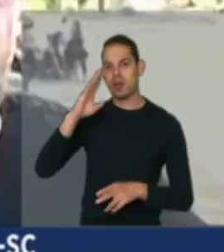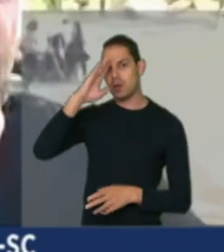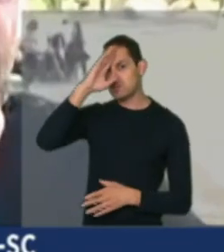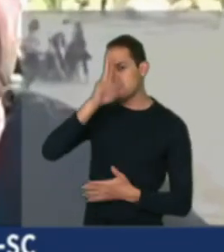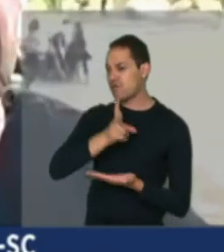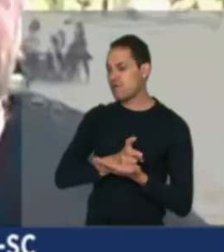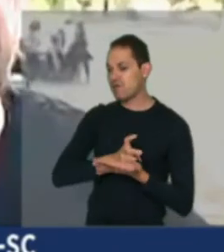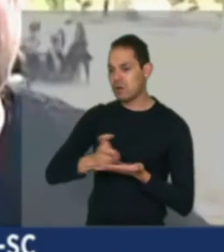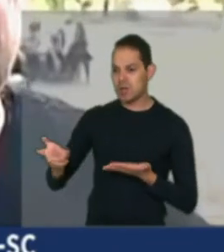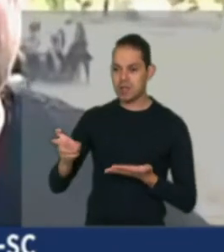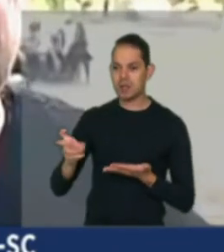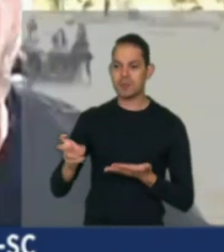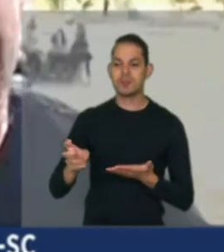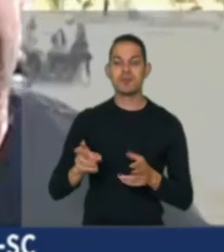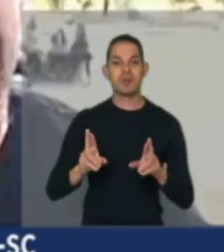OS SERVIDORES PÚBLICOS DESSE